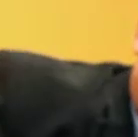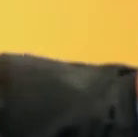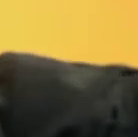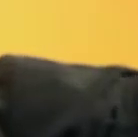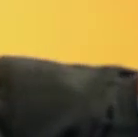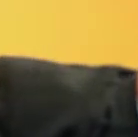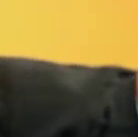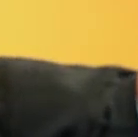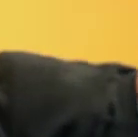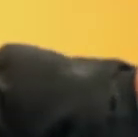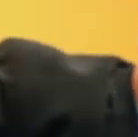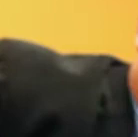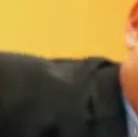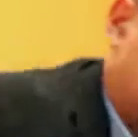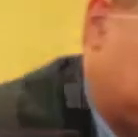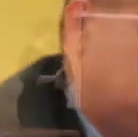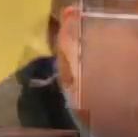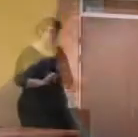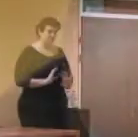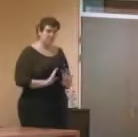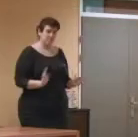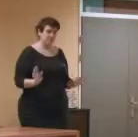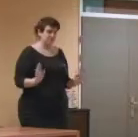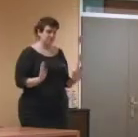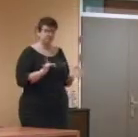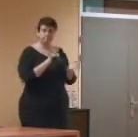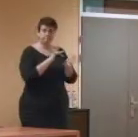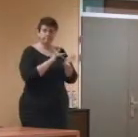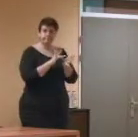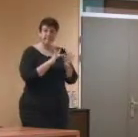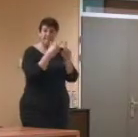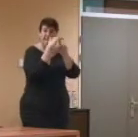Hay en torno a 14 grandes casos de corrupción